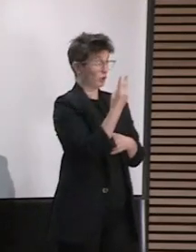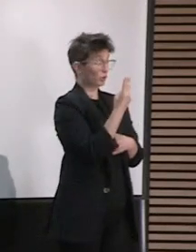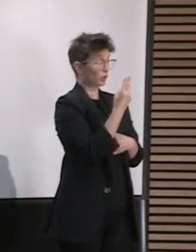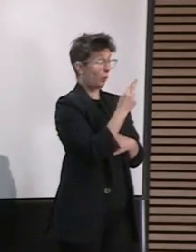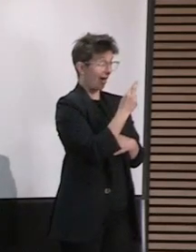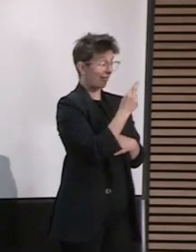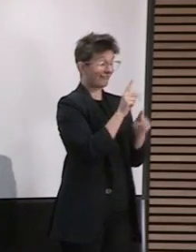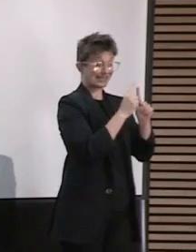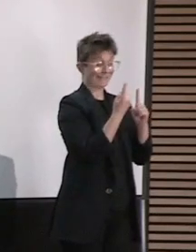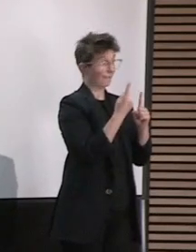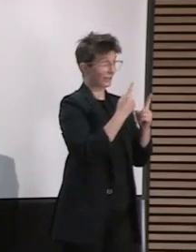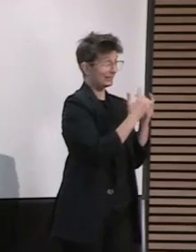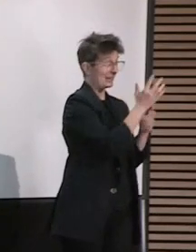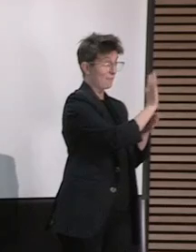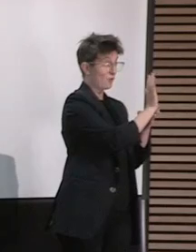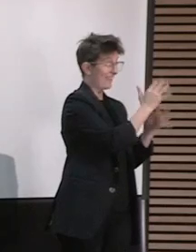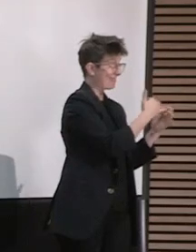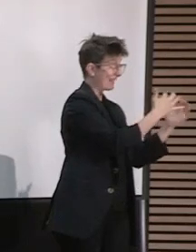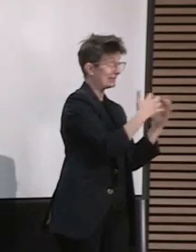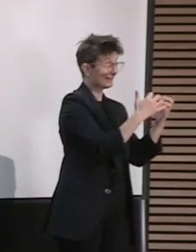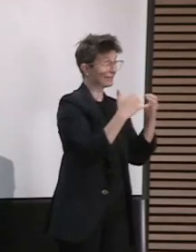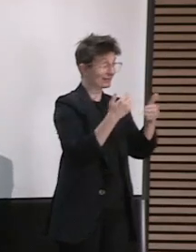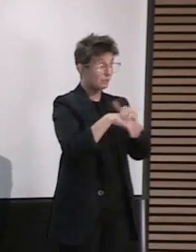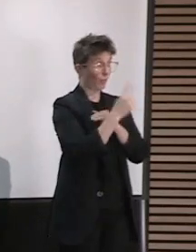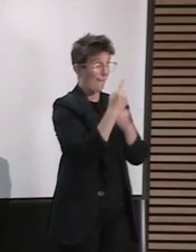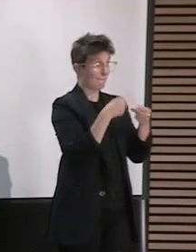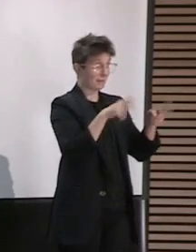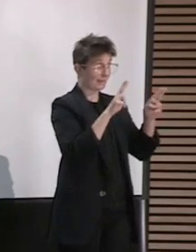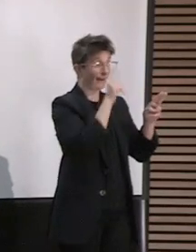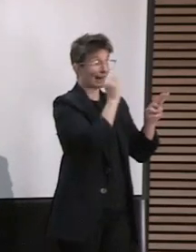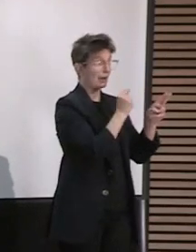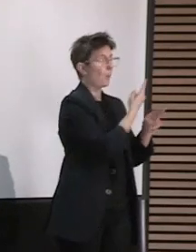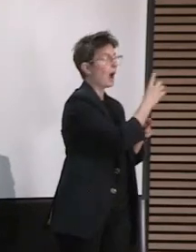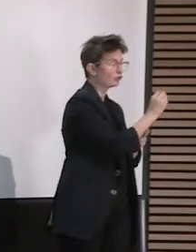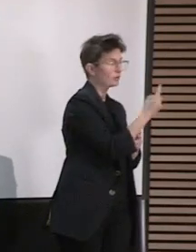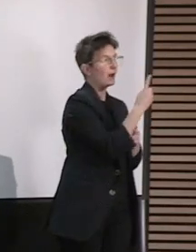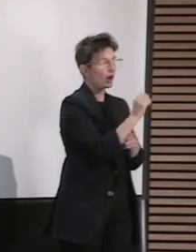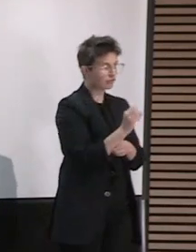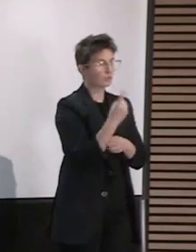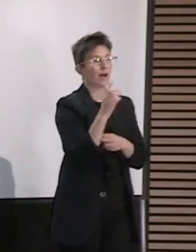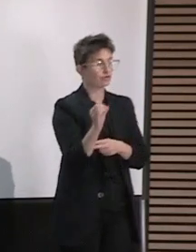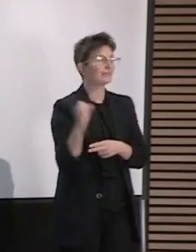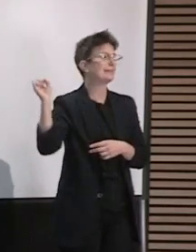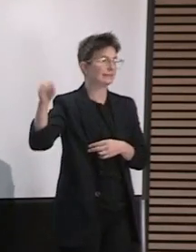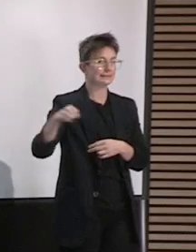atu hapori. Mena he 12 nga whare pikitia nui i roto i te whare